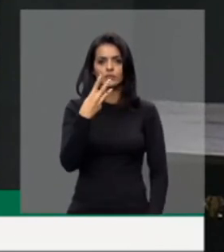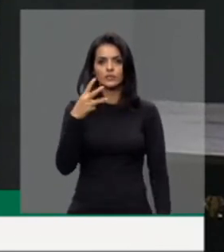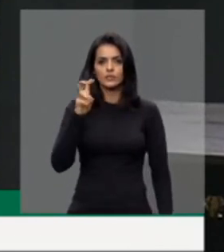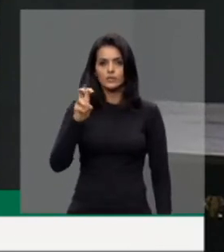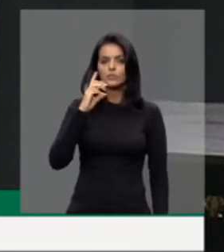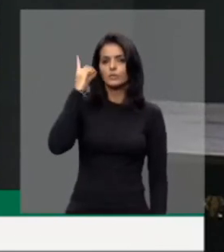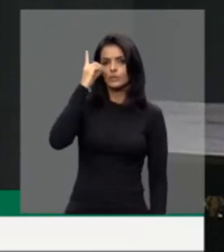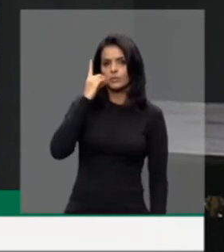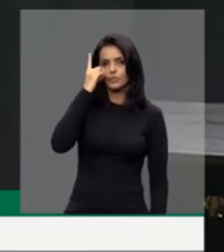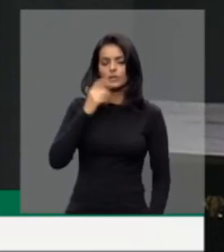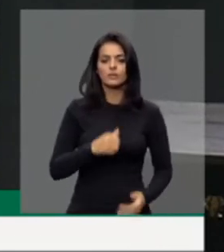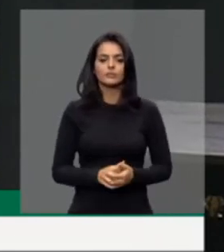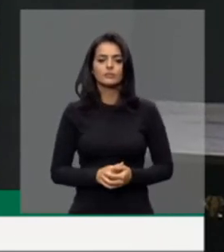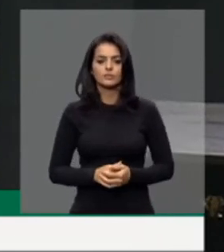241 DEPUTADOS E DEPUTADAS.